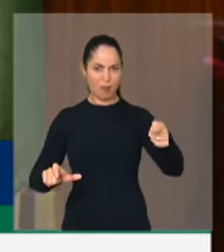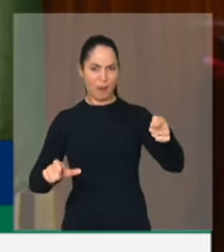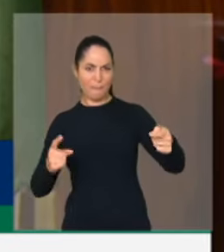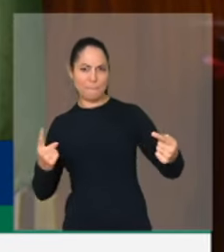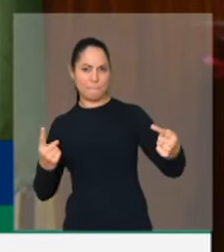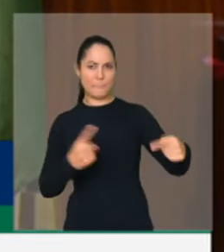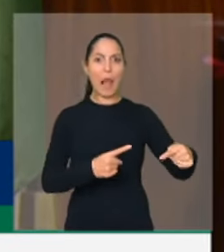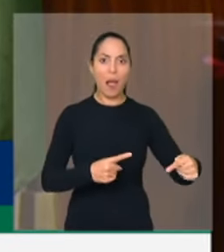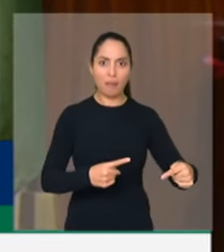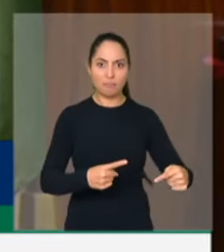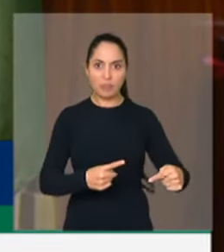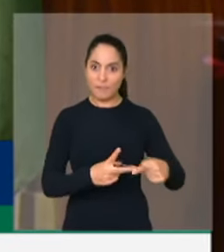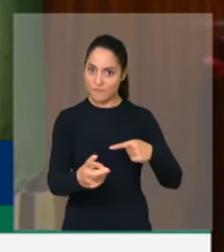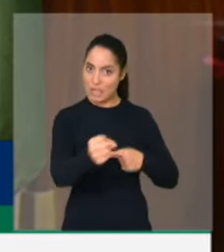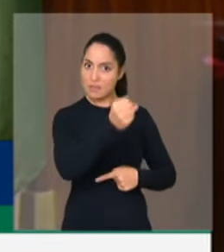CONTRA O CORONAVÍRUS AOS 81 ANOS E NOS DEIXOU... NA